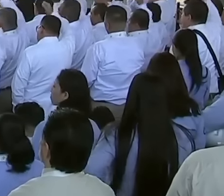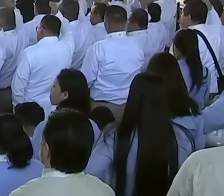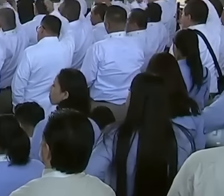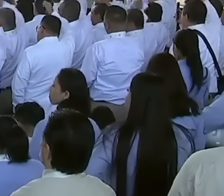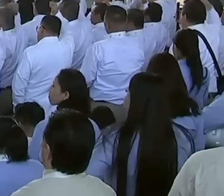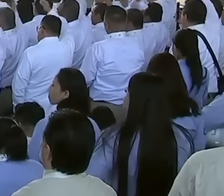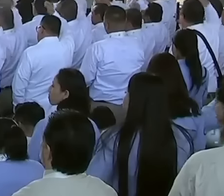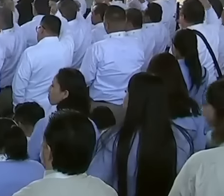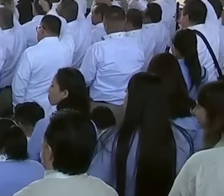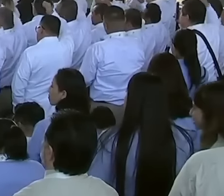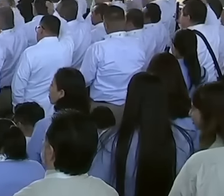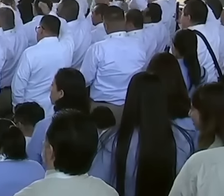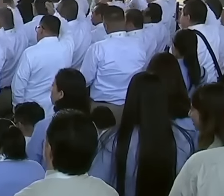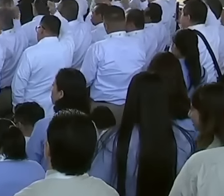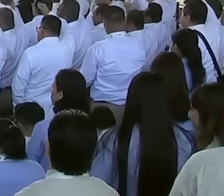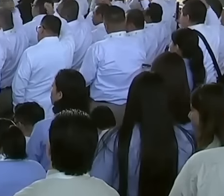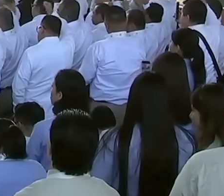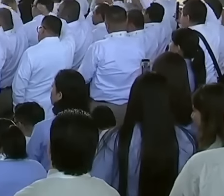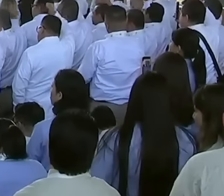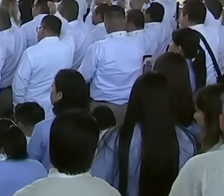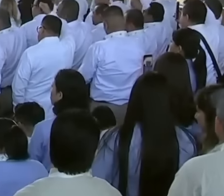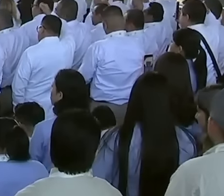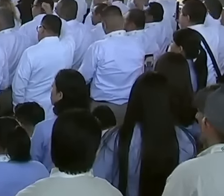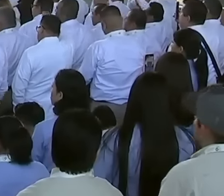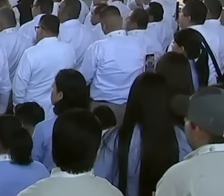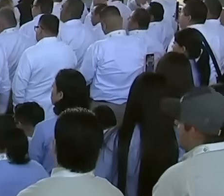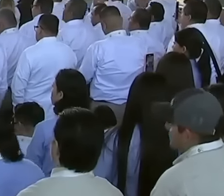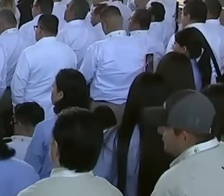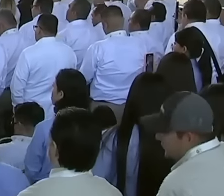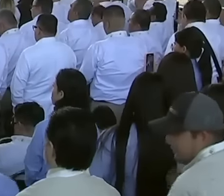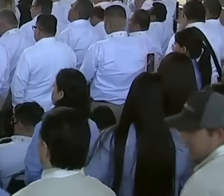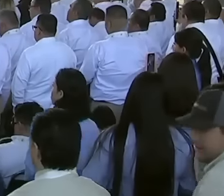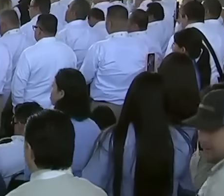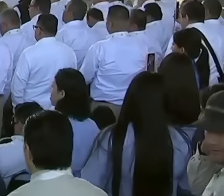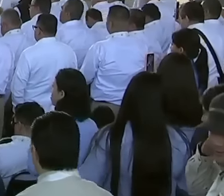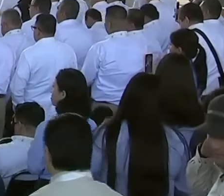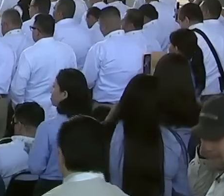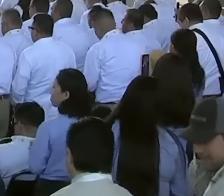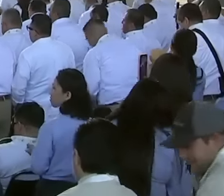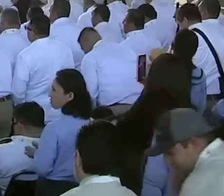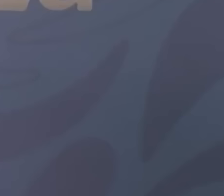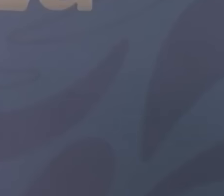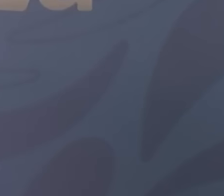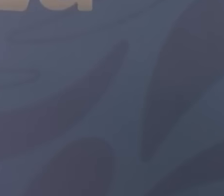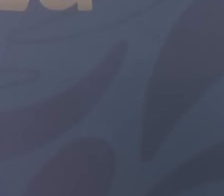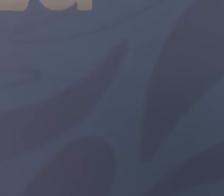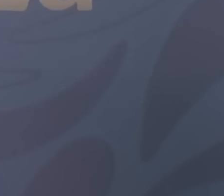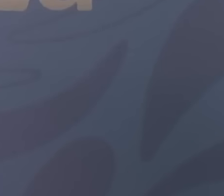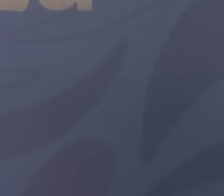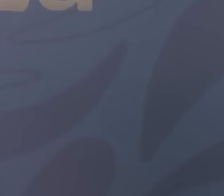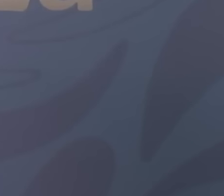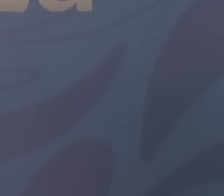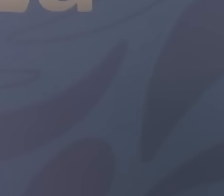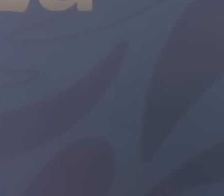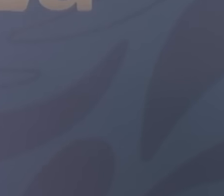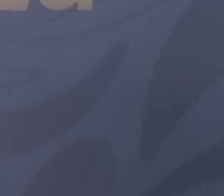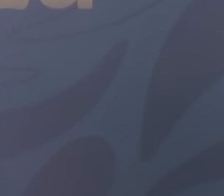Petroler presidenta. saludo con mucho gusto, con cariño, con admiración, con reconocimiento a todos